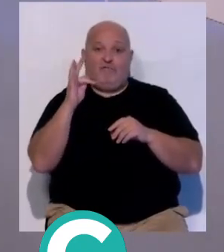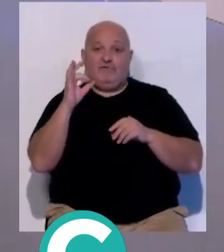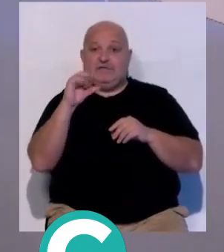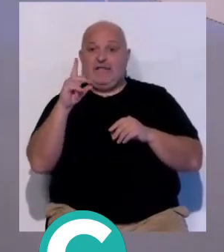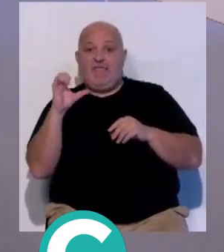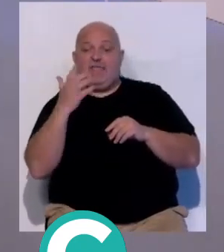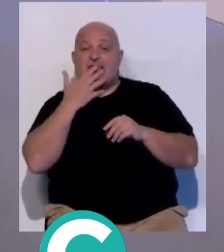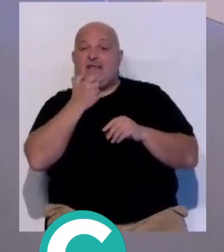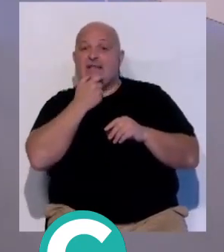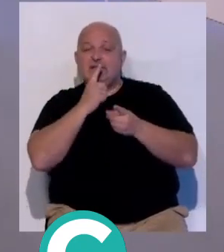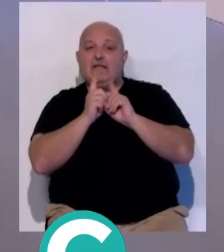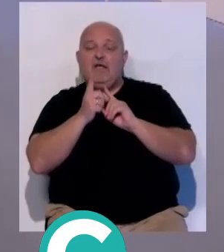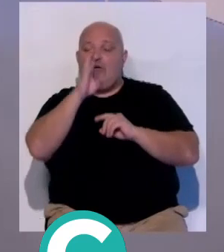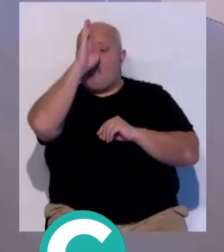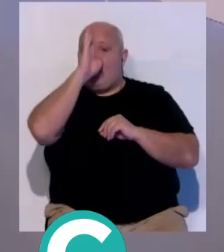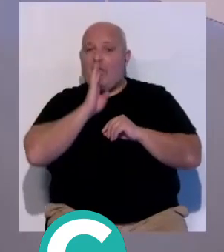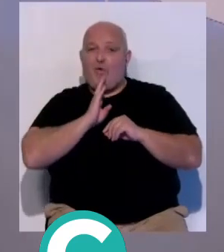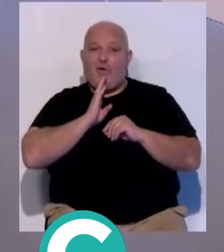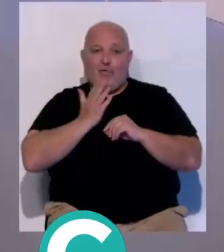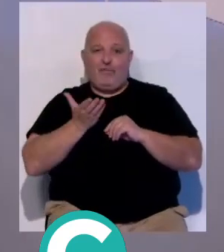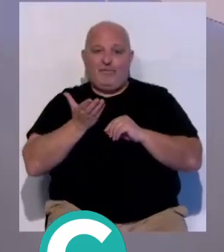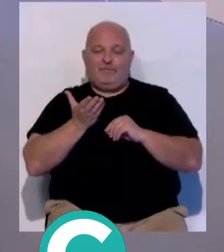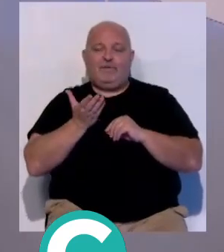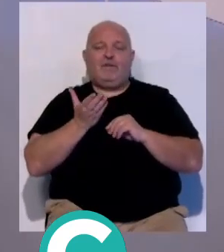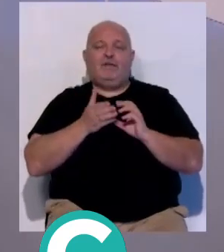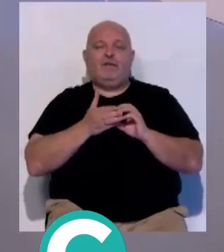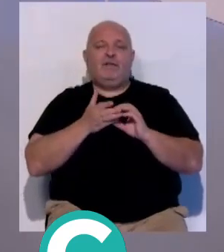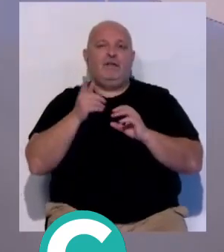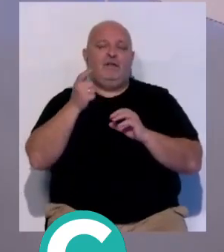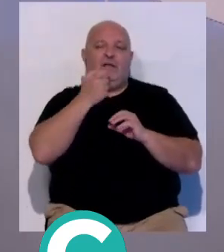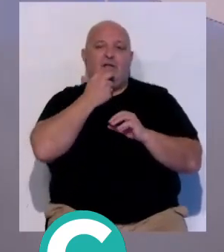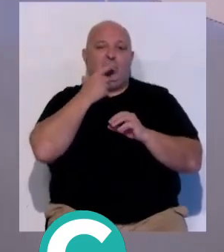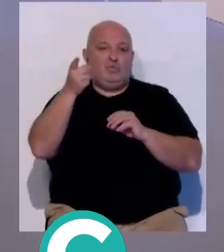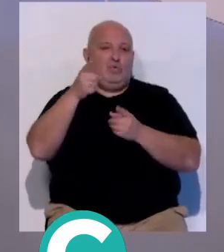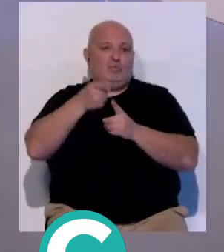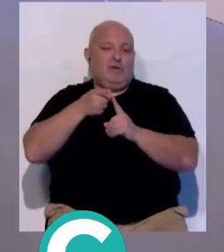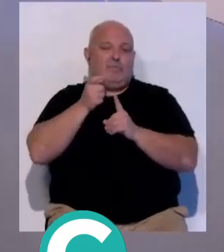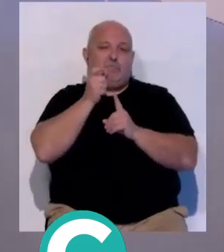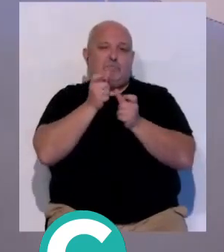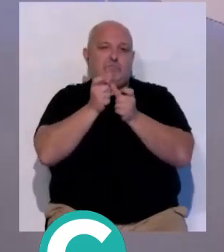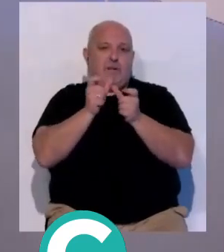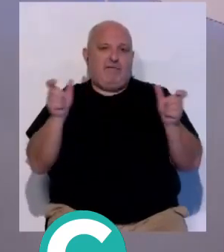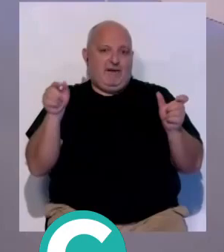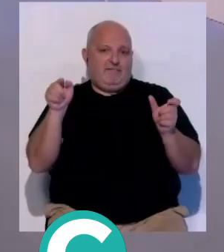el fútbol se inventó en en la isla británica y de ahí salieron todo esto y ya después también